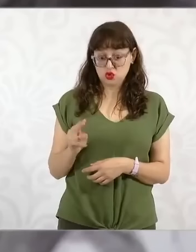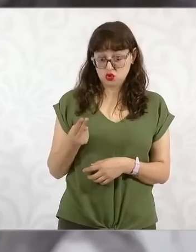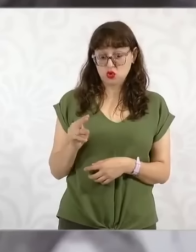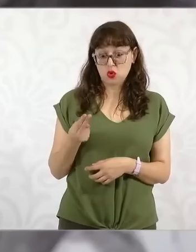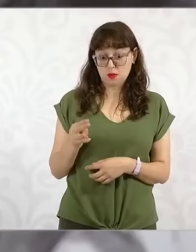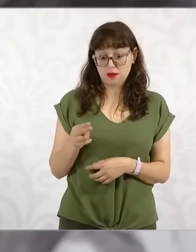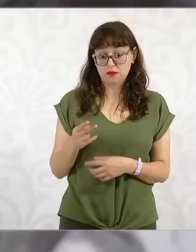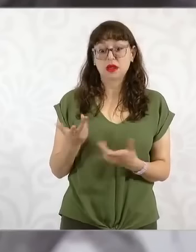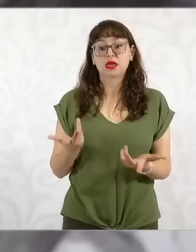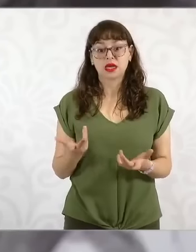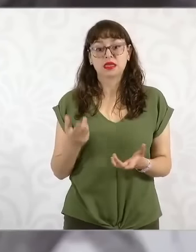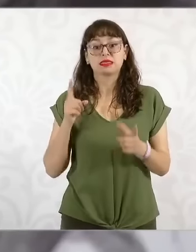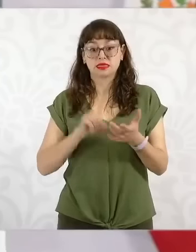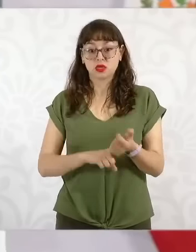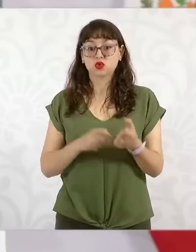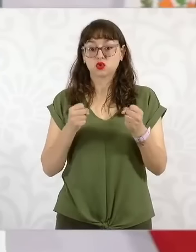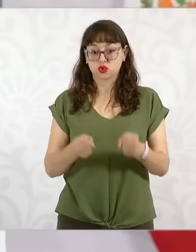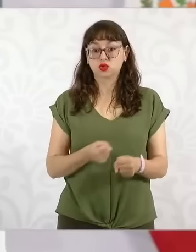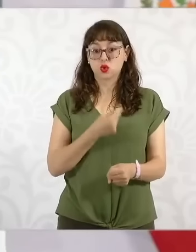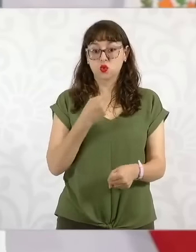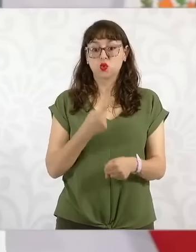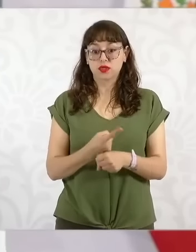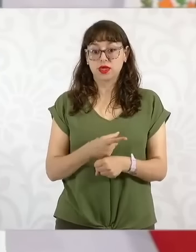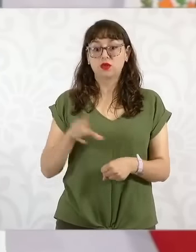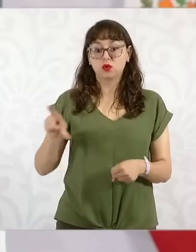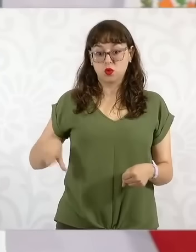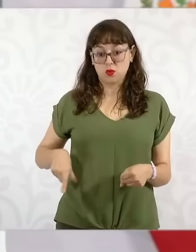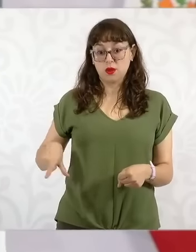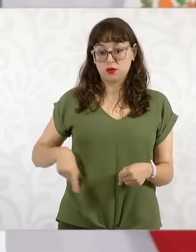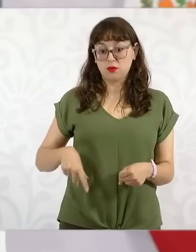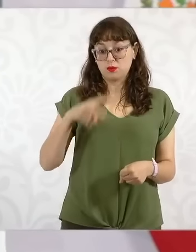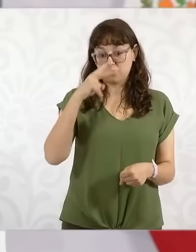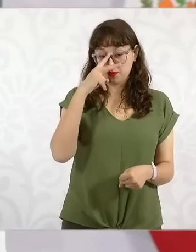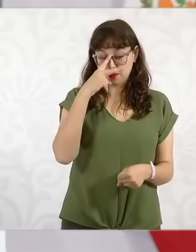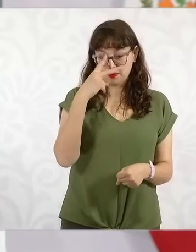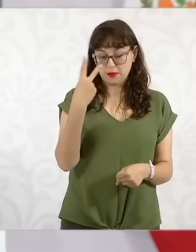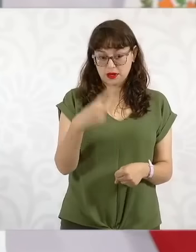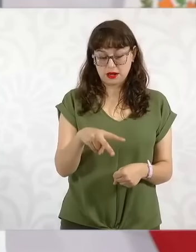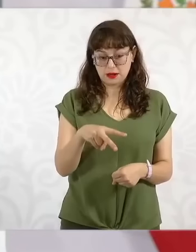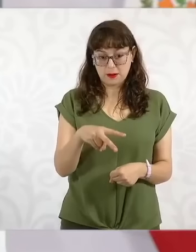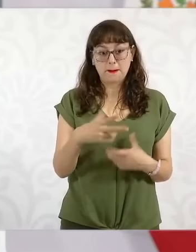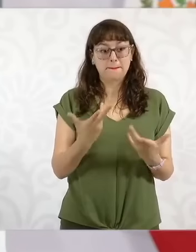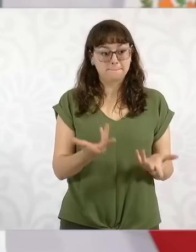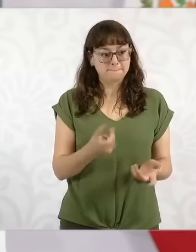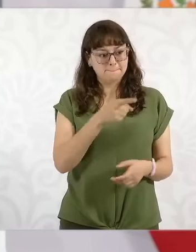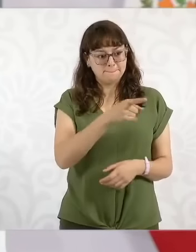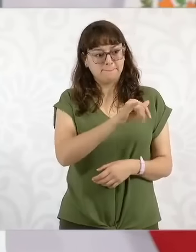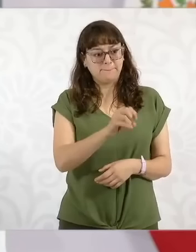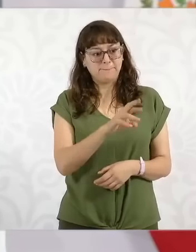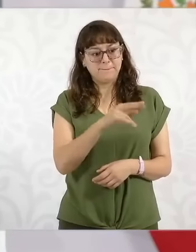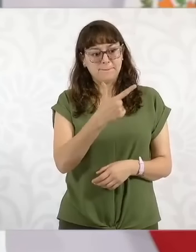integran el gabinete de seguridad del gobierno de México, logran la detención de Jorge Armando N. el